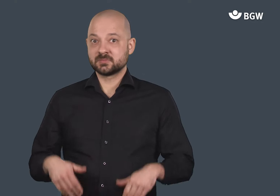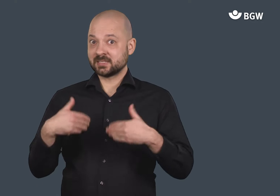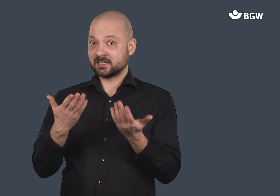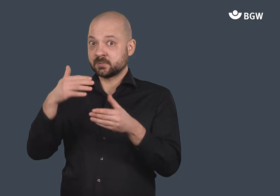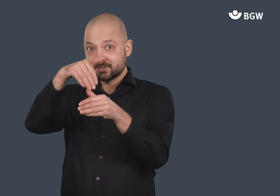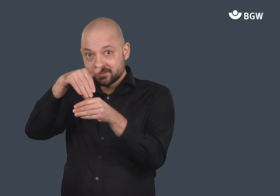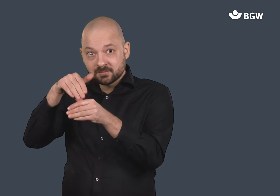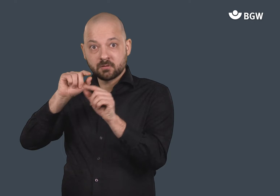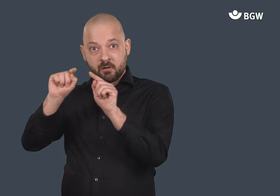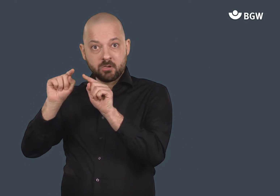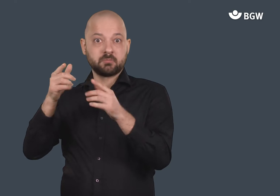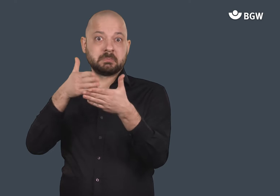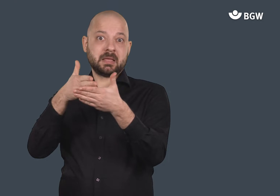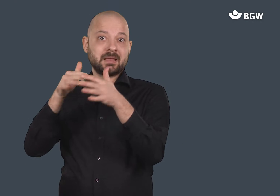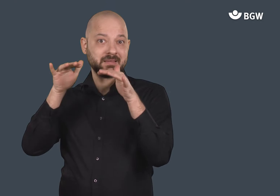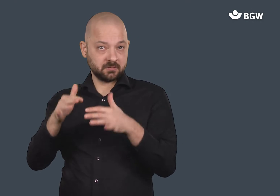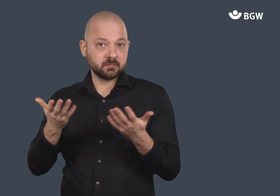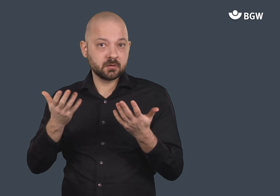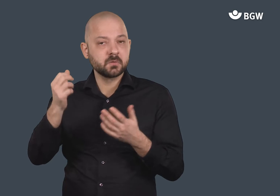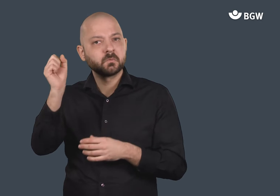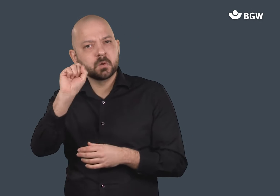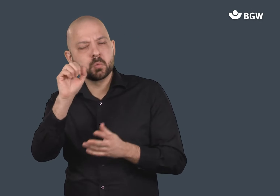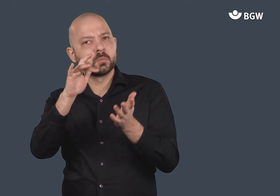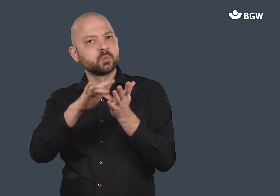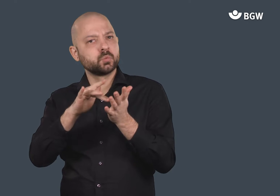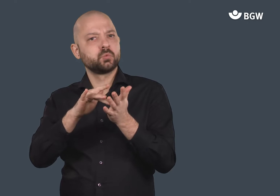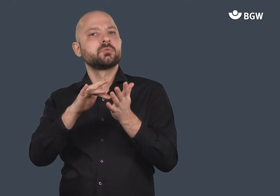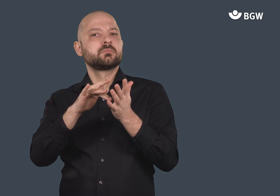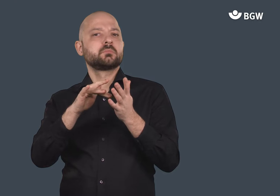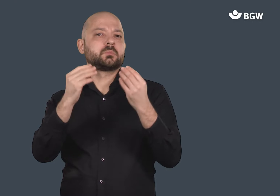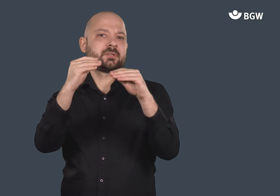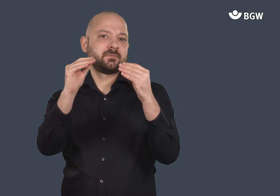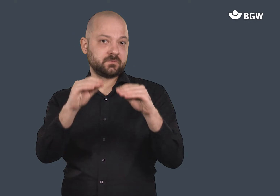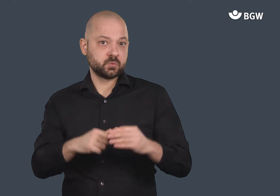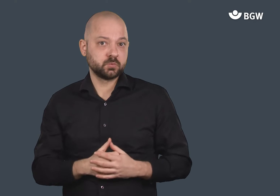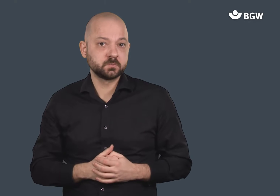Die nachstehend aufgeführten Inhalte sind aus folgenden Gründen nicht barrierefrei: